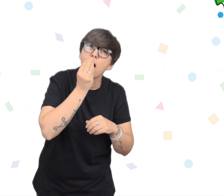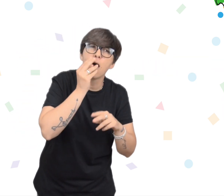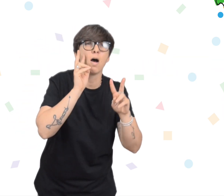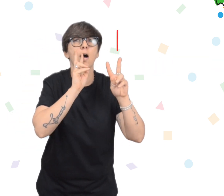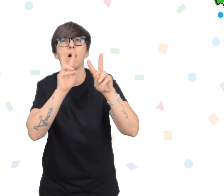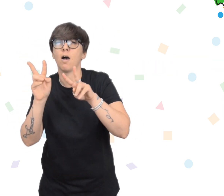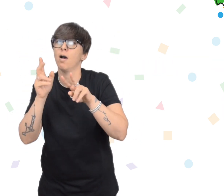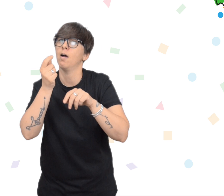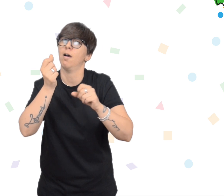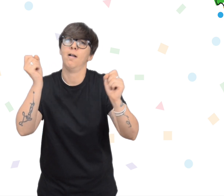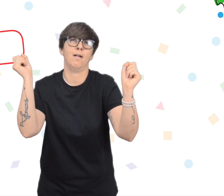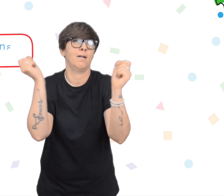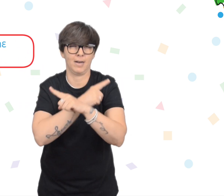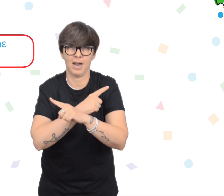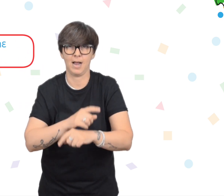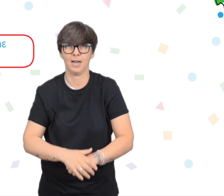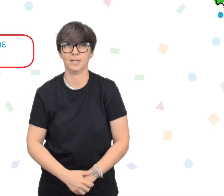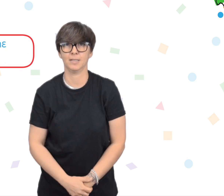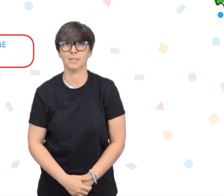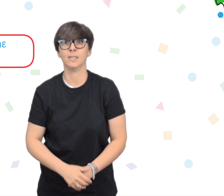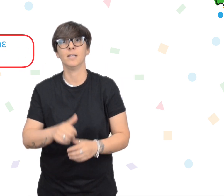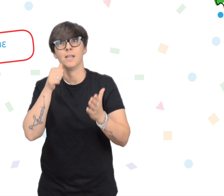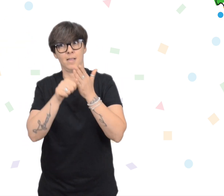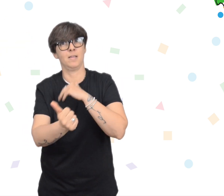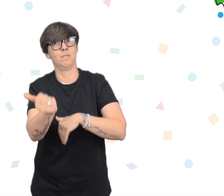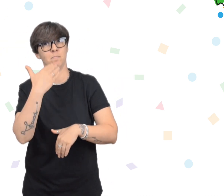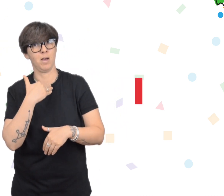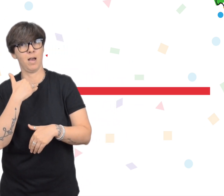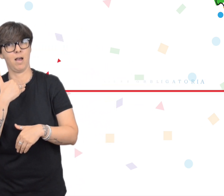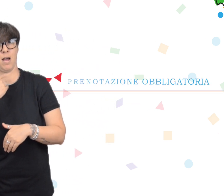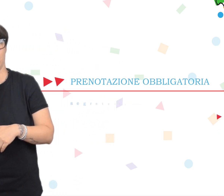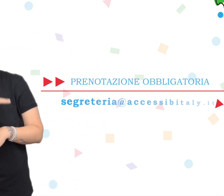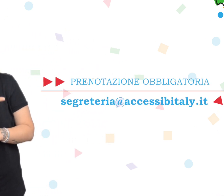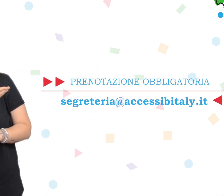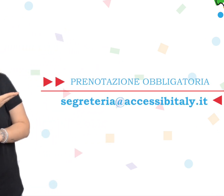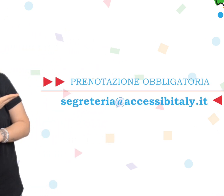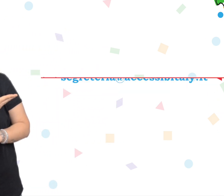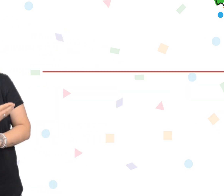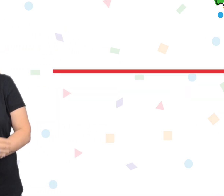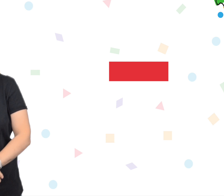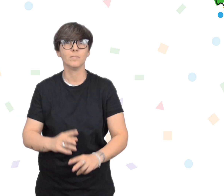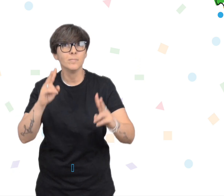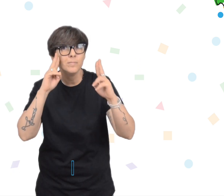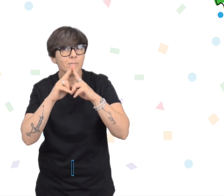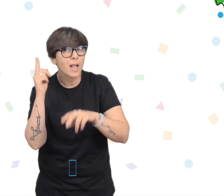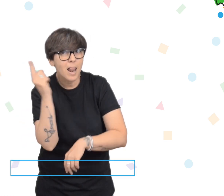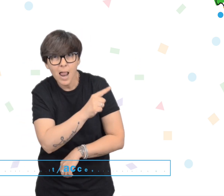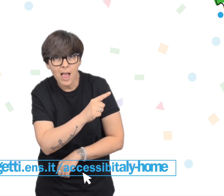È tutto gratuito. Mandateci il modulo a: Ci vediamo lì!